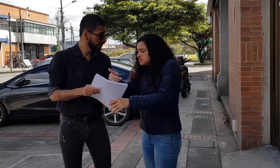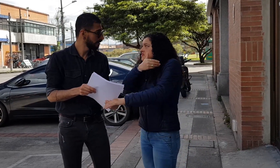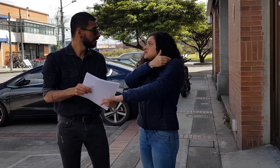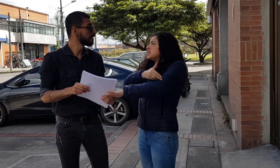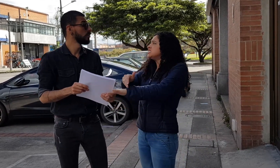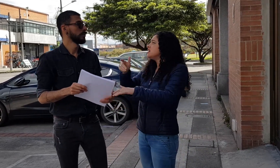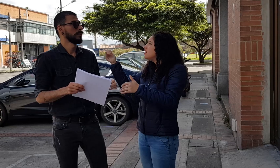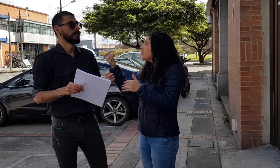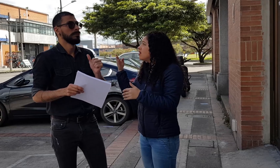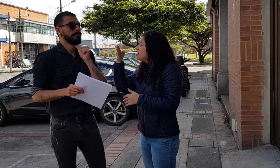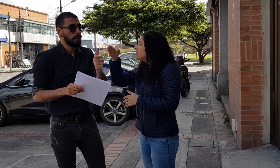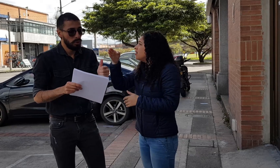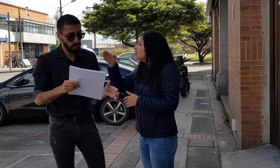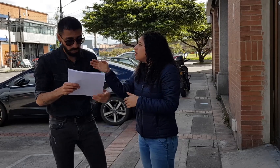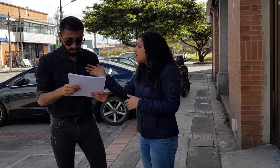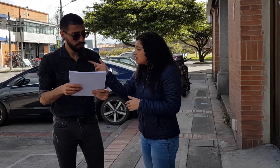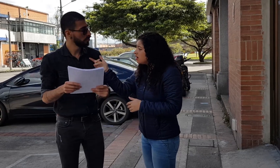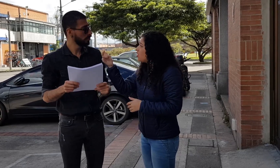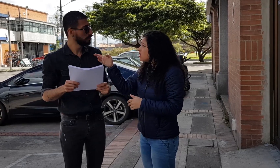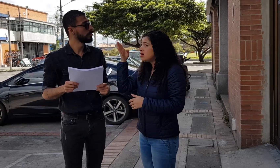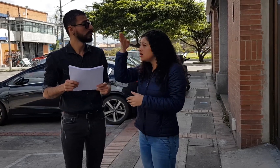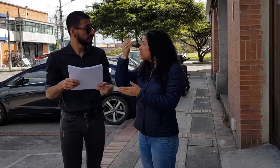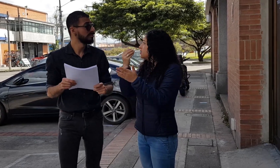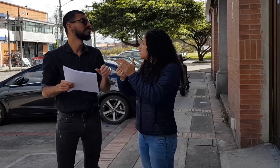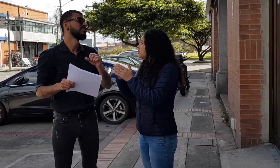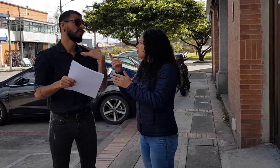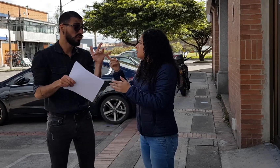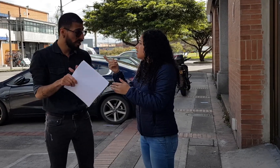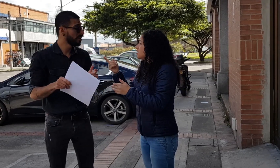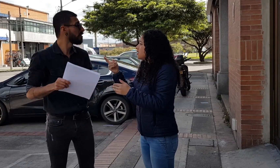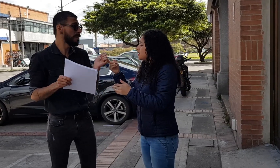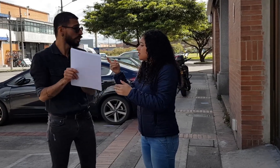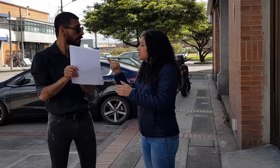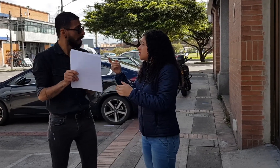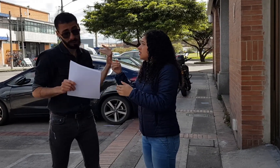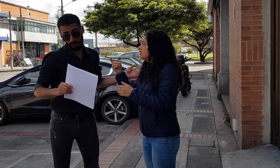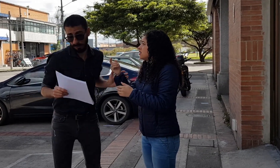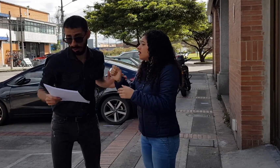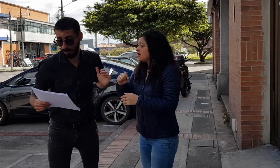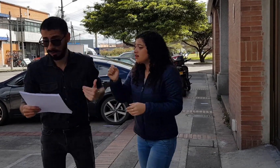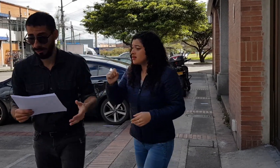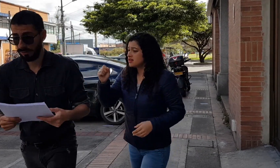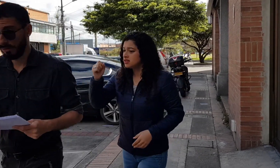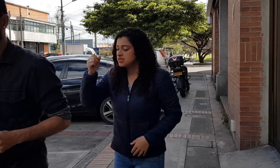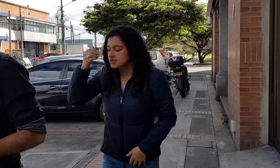Son millones… ¿Y vas a pagarlos? - Me toca hacerlo. ¿Me acompañas? Si, vamos…